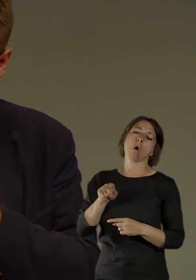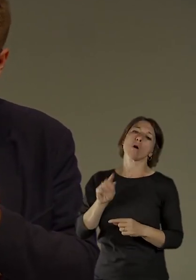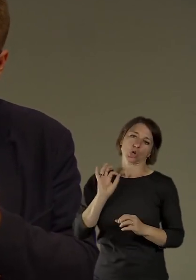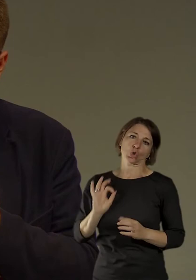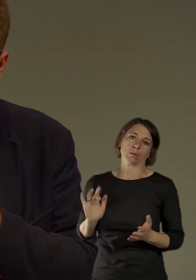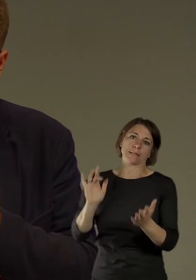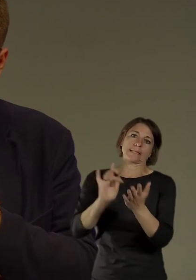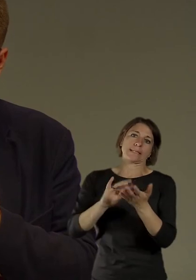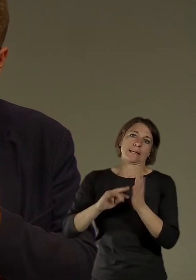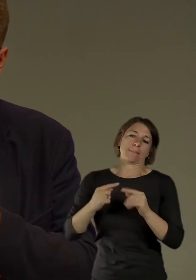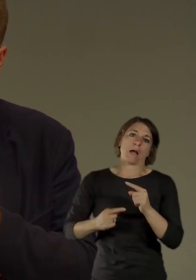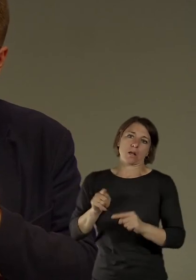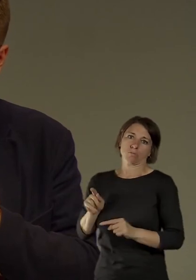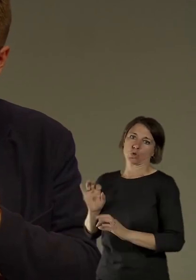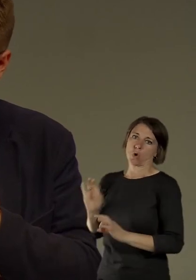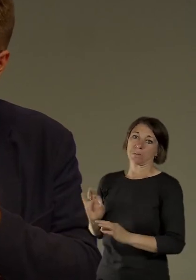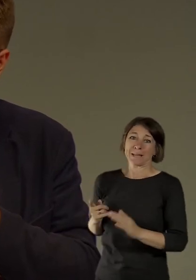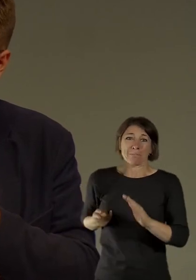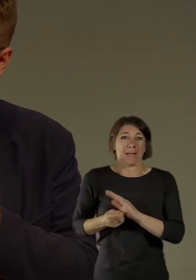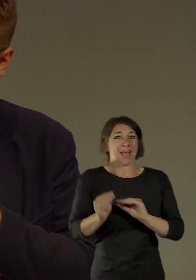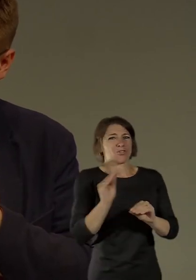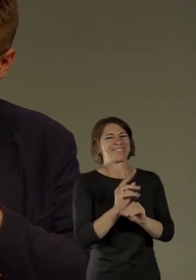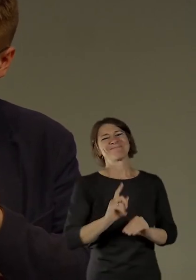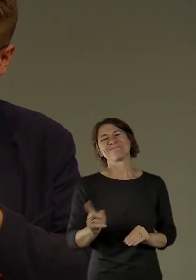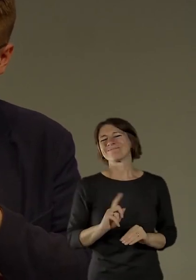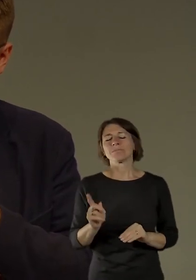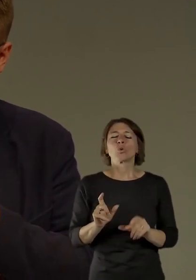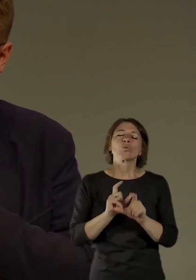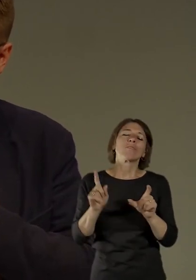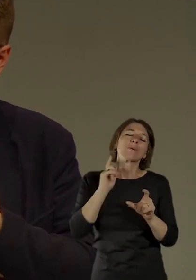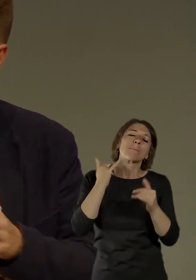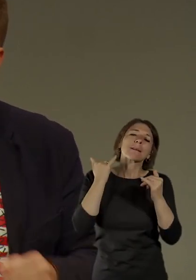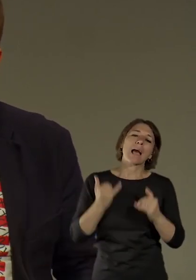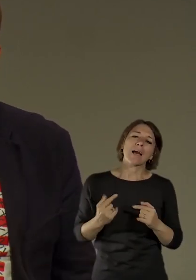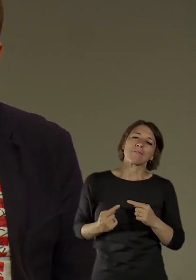Protože ale tak ty kapacity vzrůstají a město se vyvíjí postupně dál a dál,